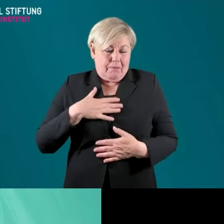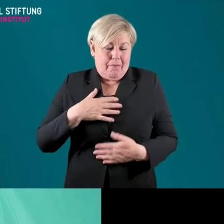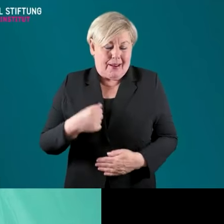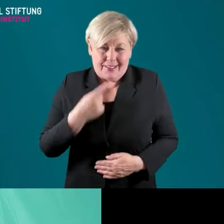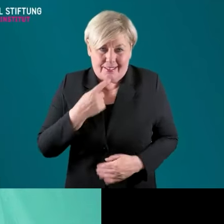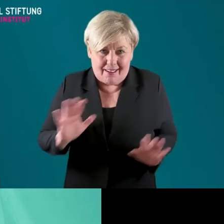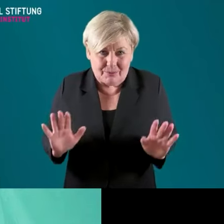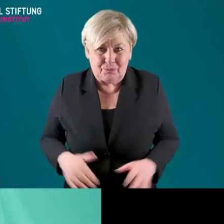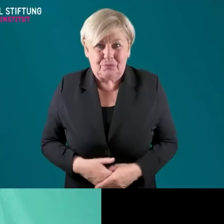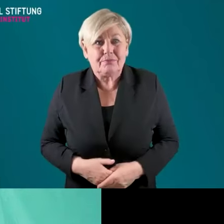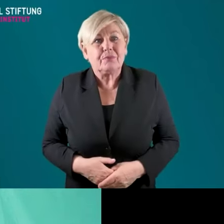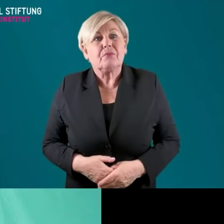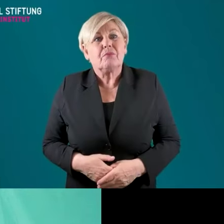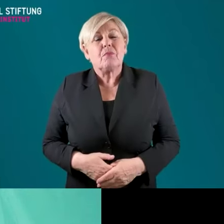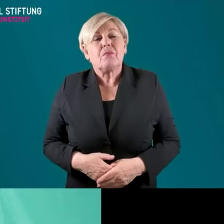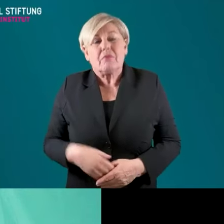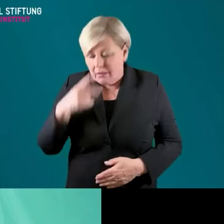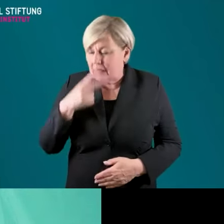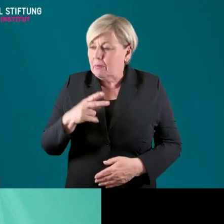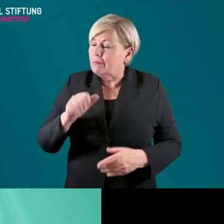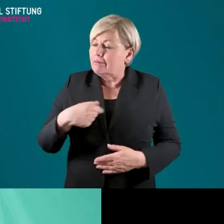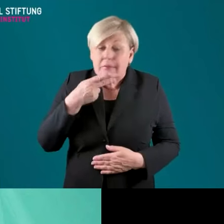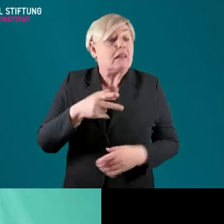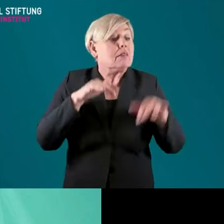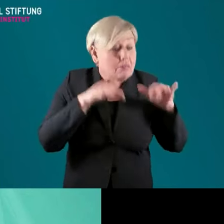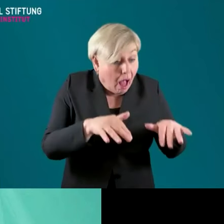Ich stelle halt eher da, was ist. Ja, vielen Dank.